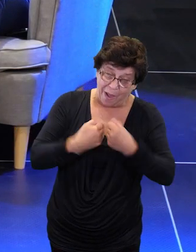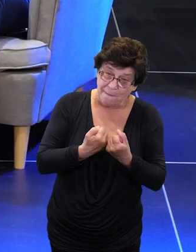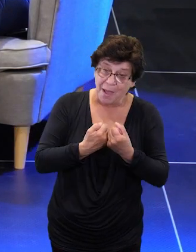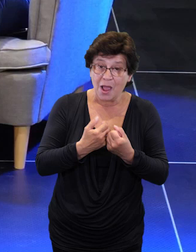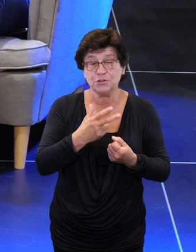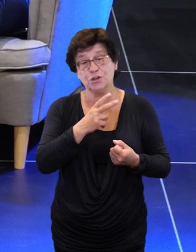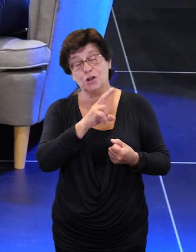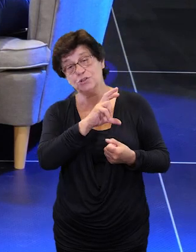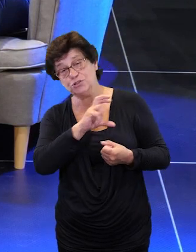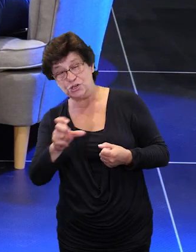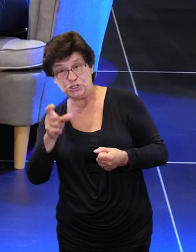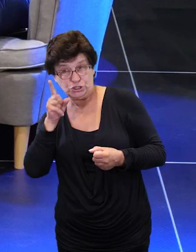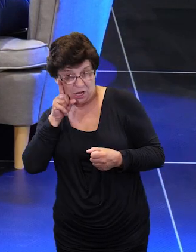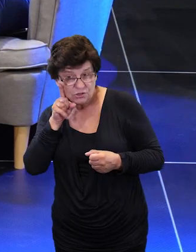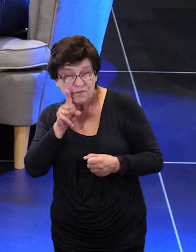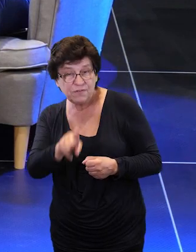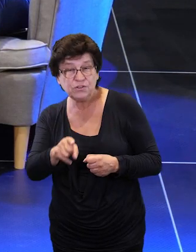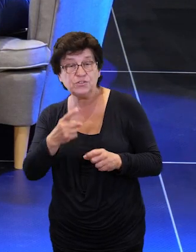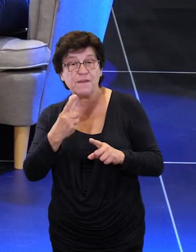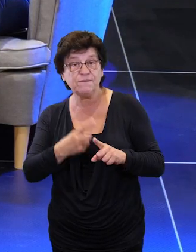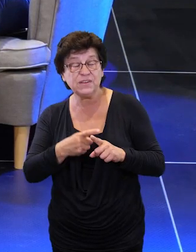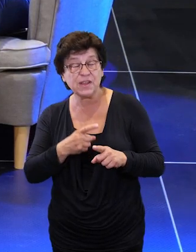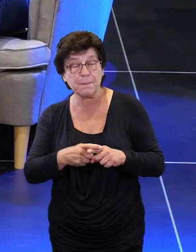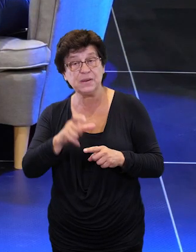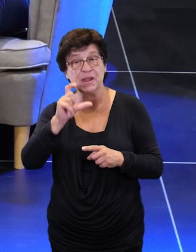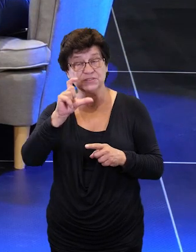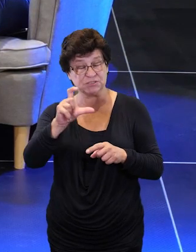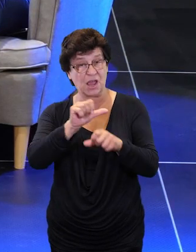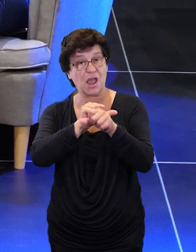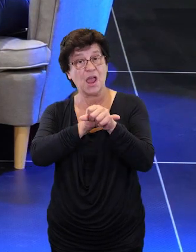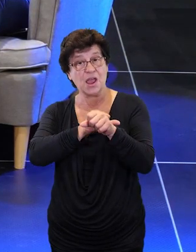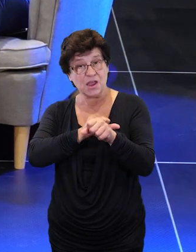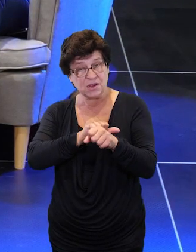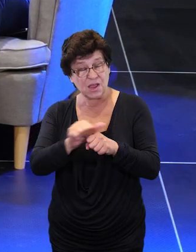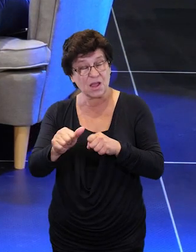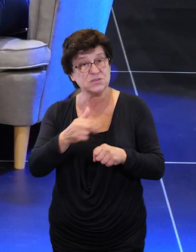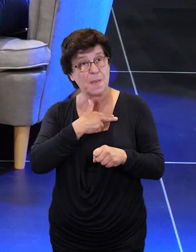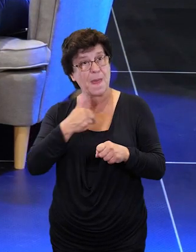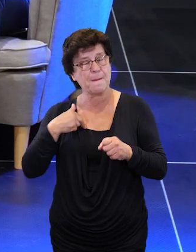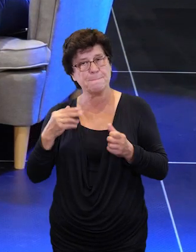czy rzeczywiście coś takiego jest nam potrzebne i czy to jest bezpieczne?